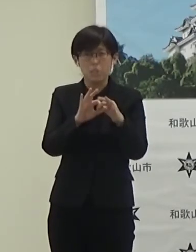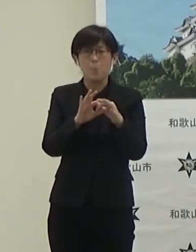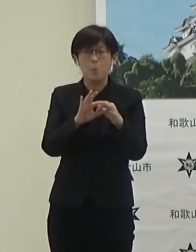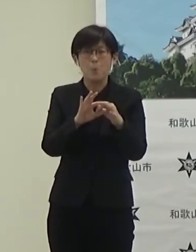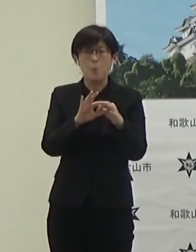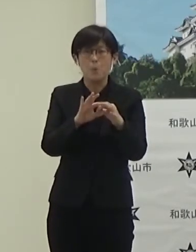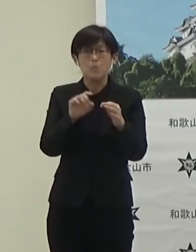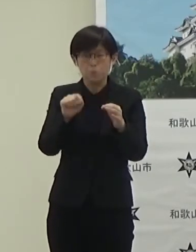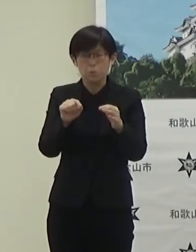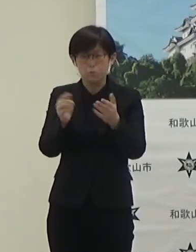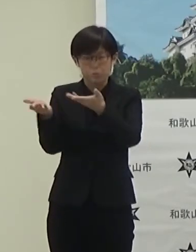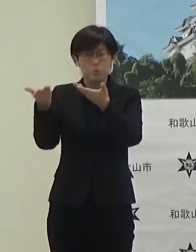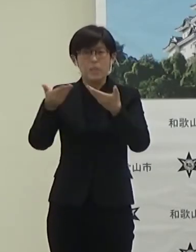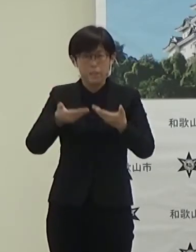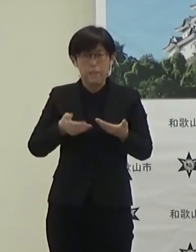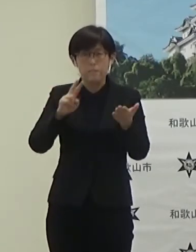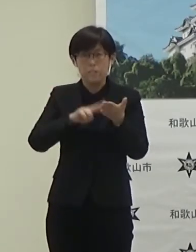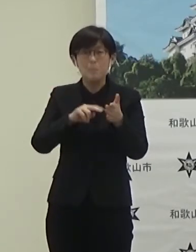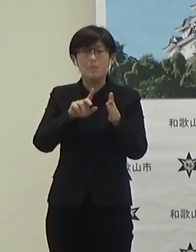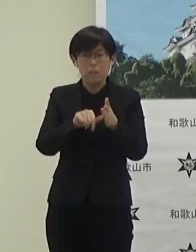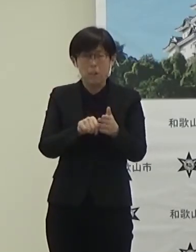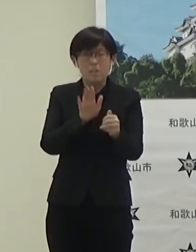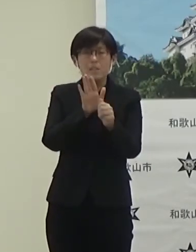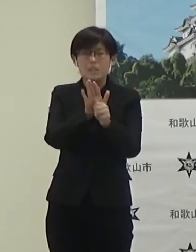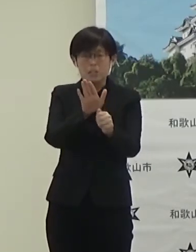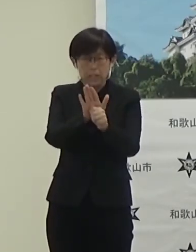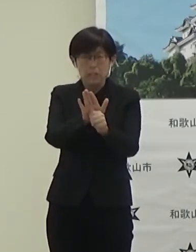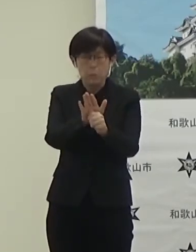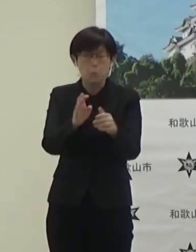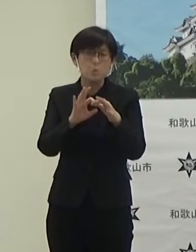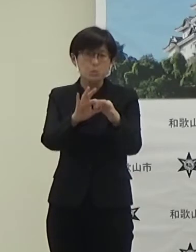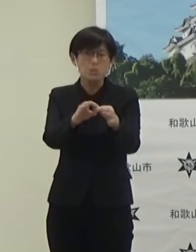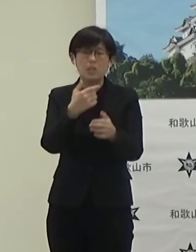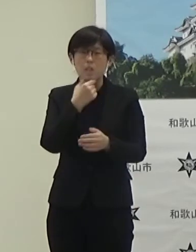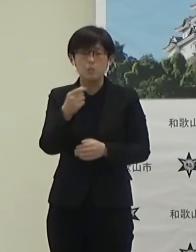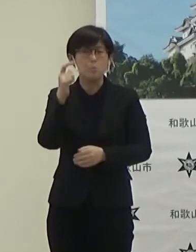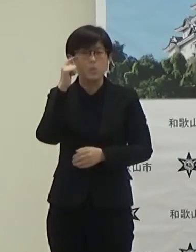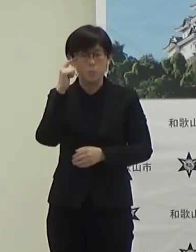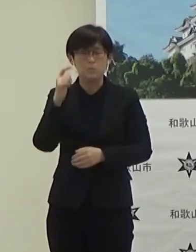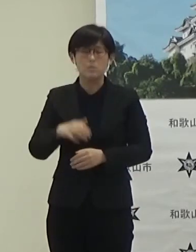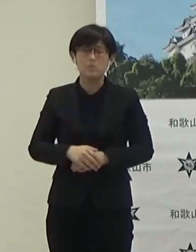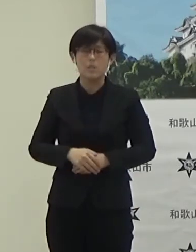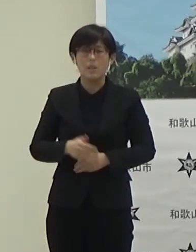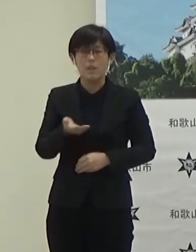準備もしていきたいと思ってます 次お願いします